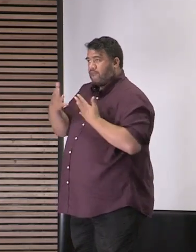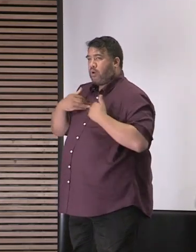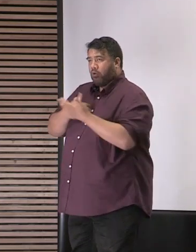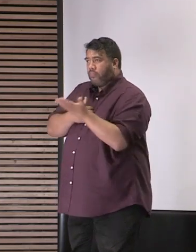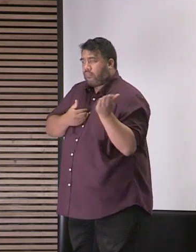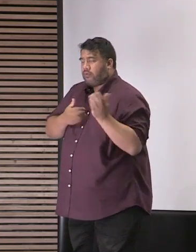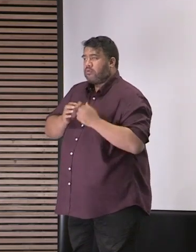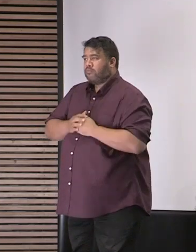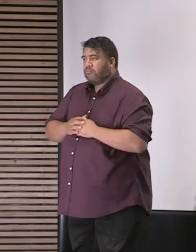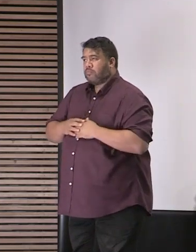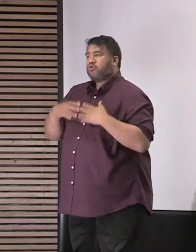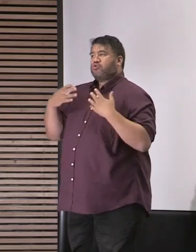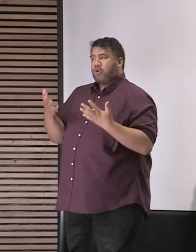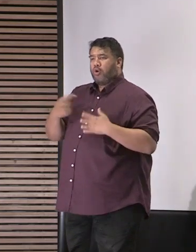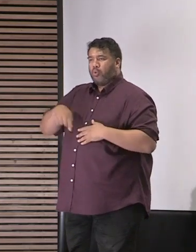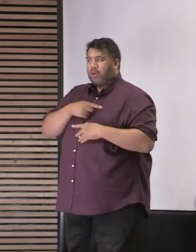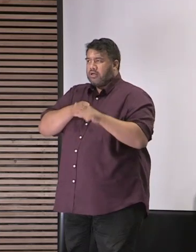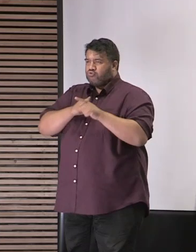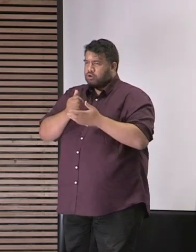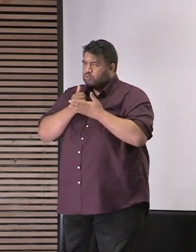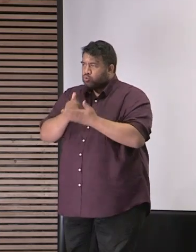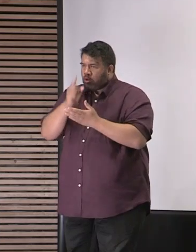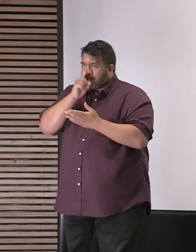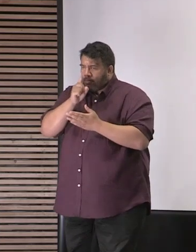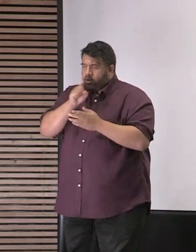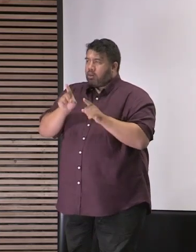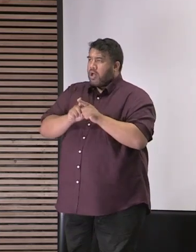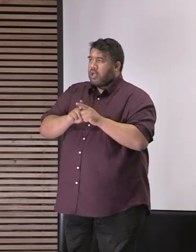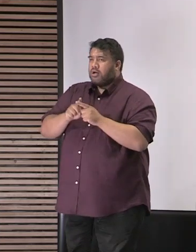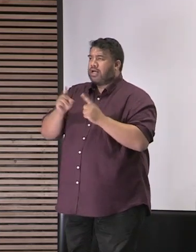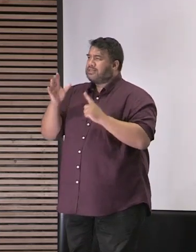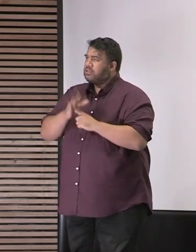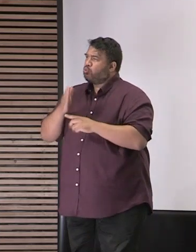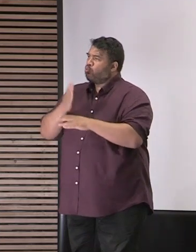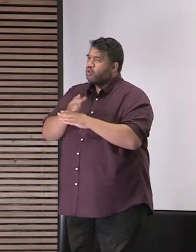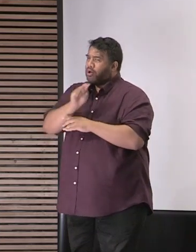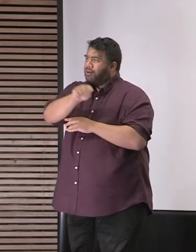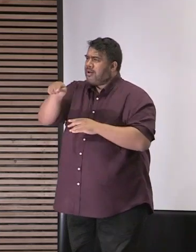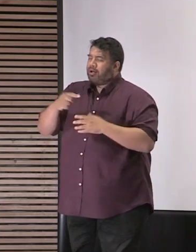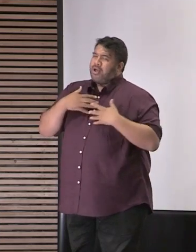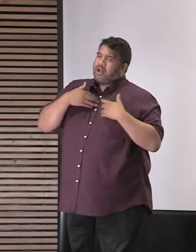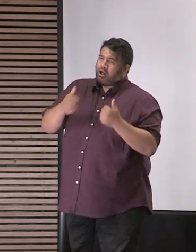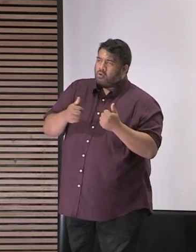cambiado pero la lección en general es que aquellos que